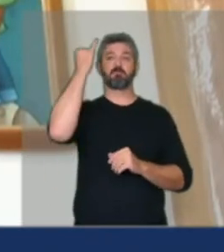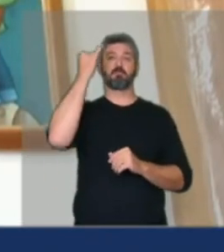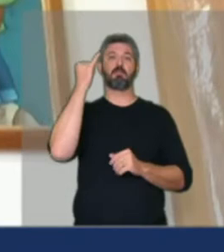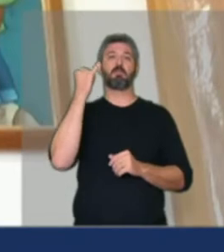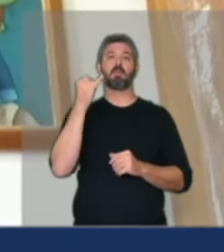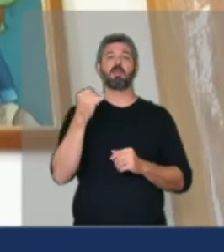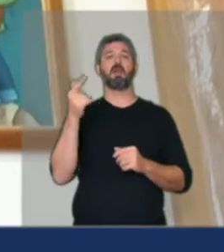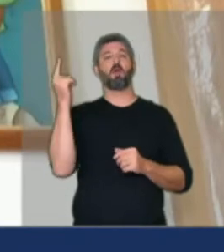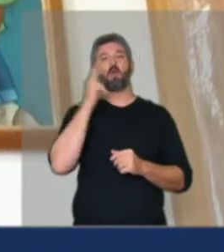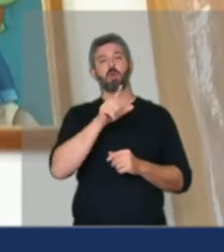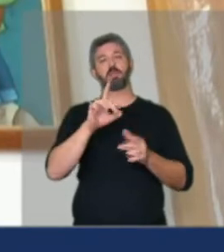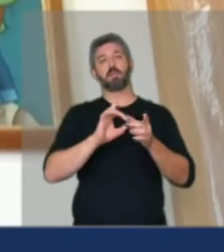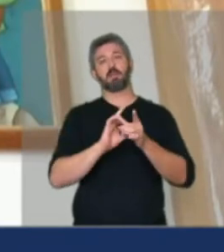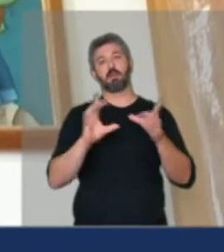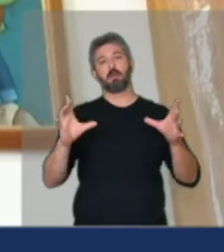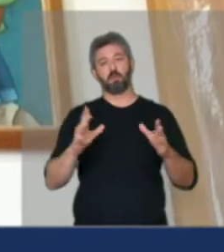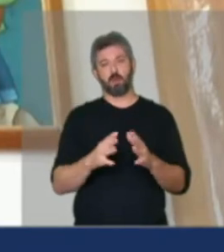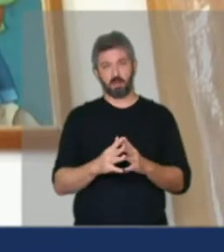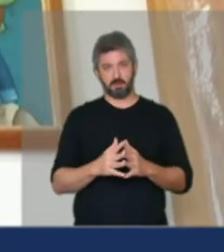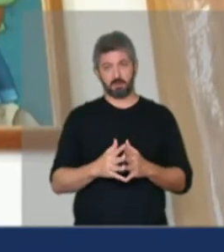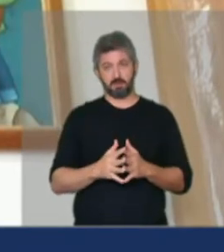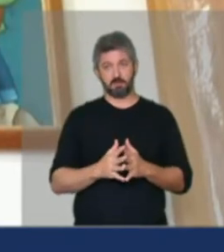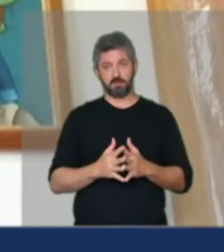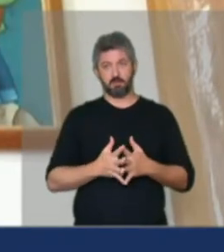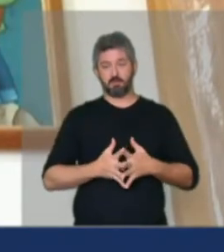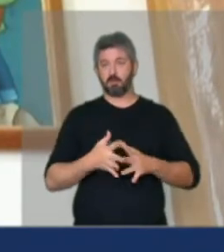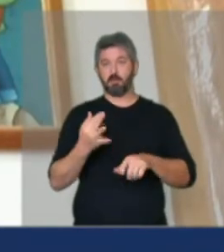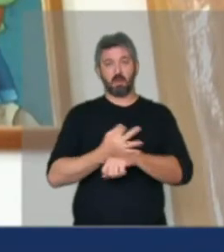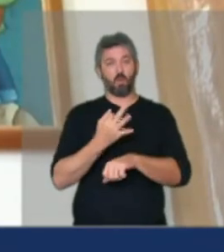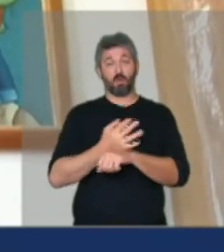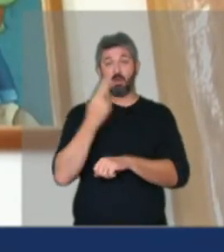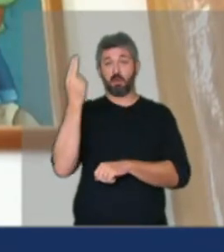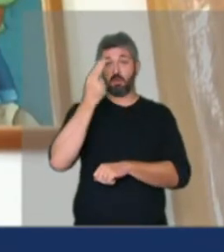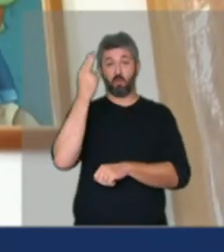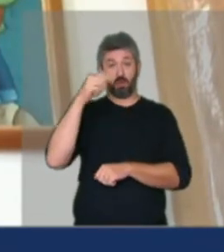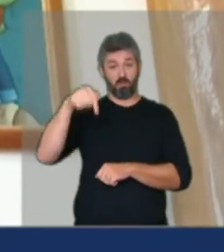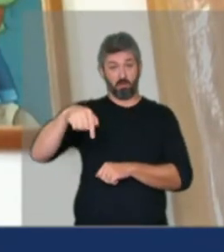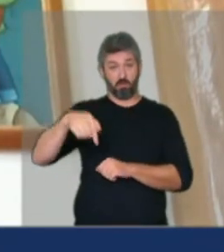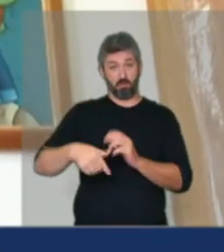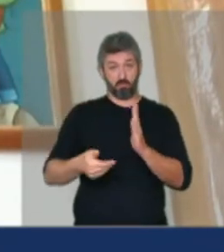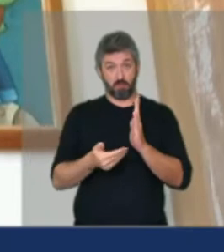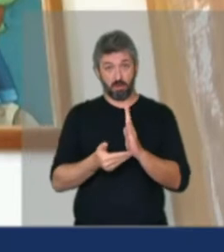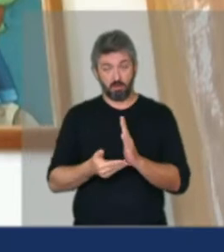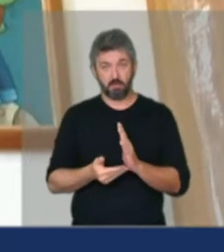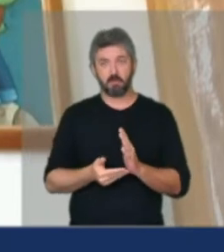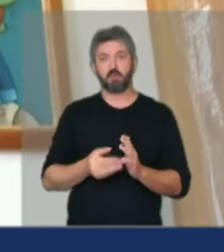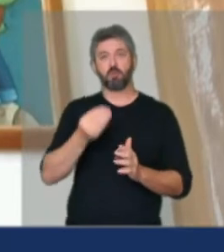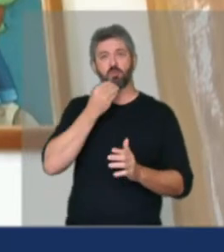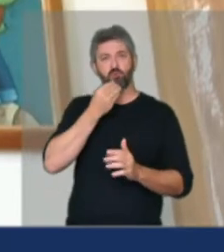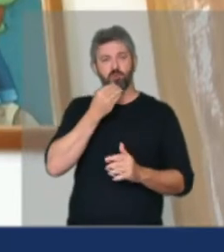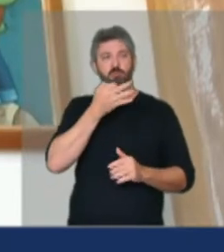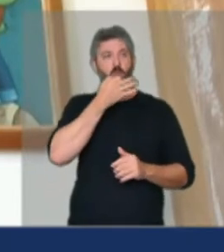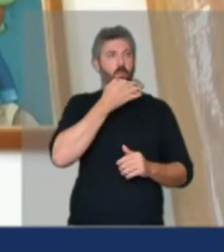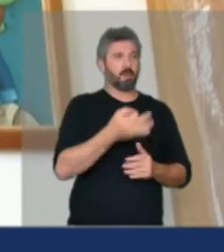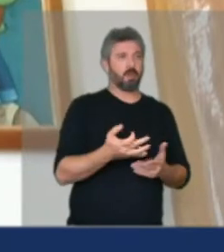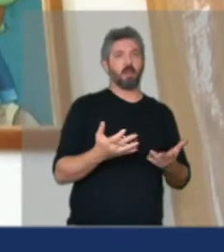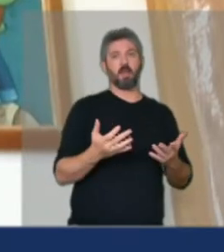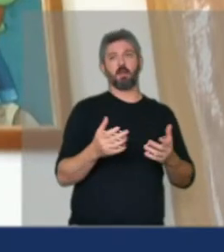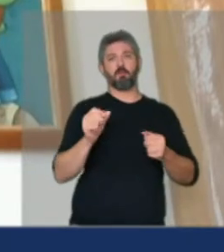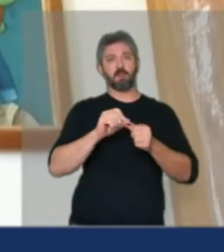EXERCÍCIO DA DEMOCRACIA. É INSUPORTÁVEL QUE ESSA CASA, AO INVÀS DE ESTAR SE MANIFESTANDO, DIALOGANDO COM A SOCIEDADE A RESPEITO DA GRAVIDADE DO MOMENTO, PELO